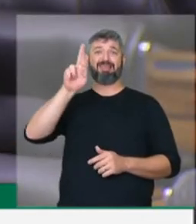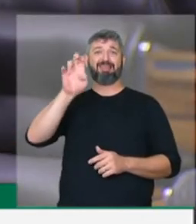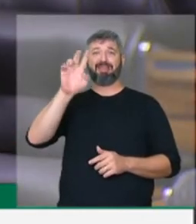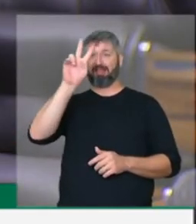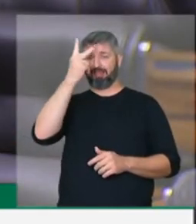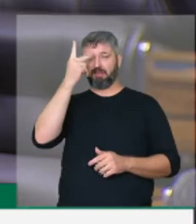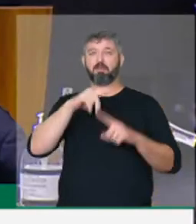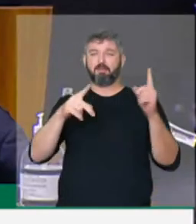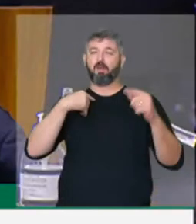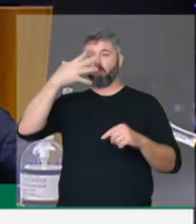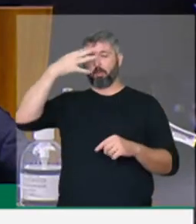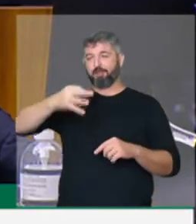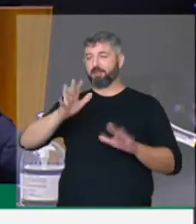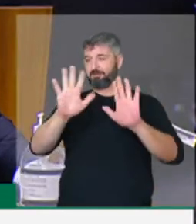CHAMOU ANDRÉ MAS EU ENTENDI. [RISOS].